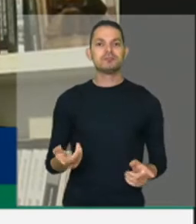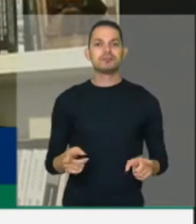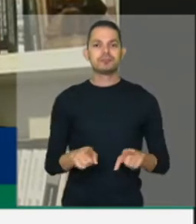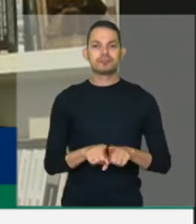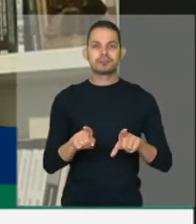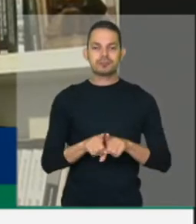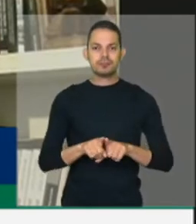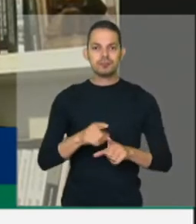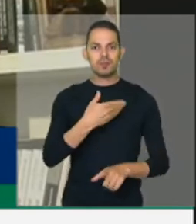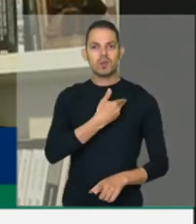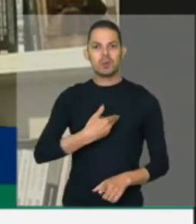COMO ESTÁ AQUI O NOSSO, TANTOS PARLAMENTARES SUBIRAM